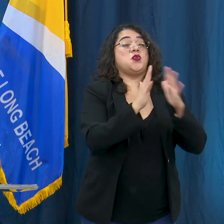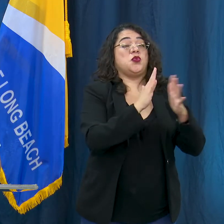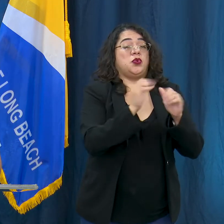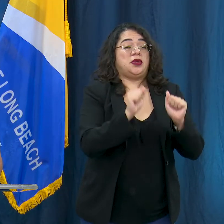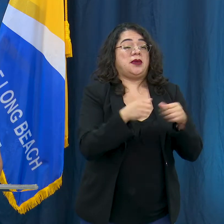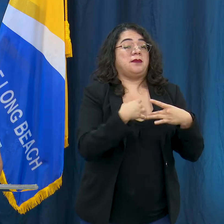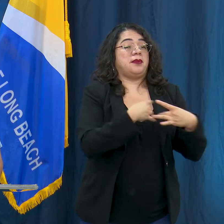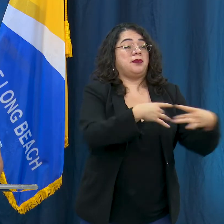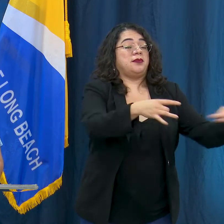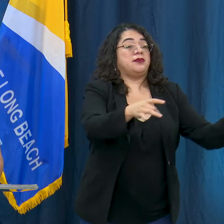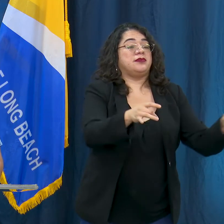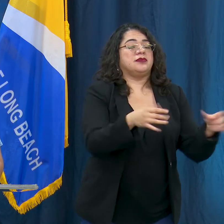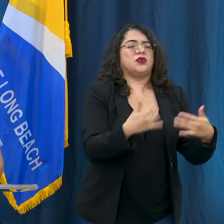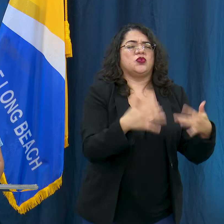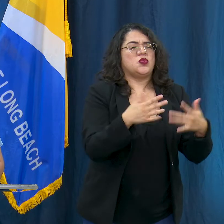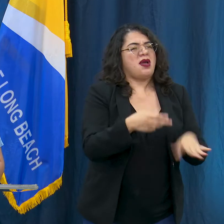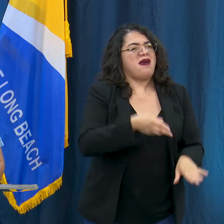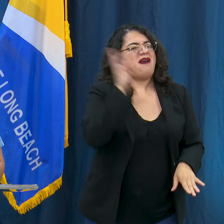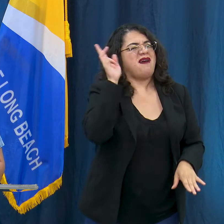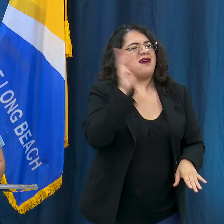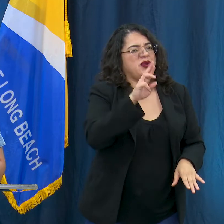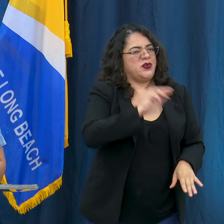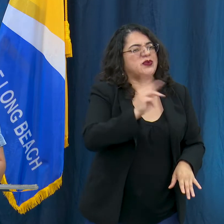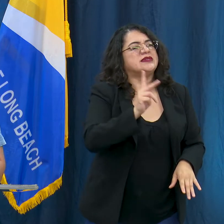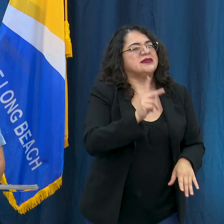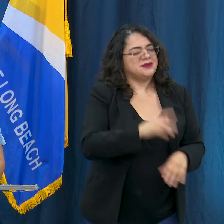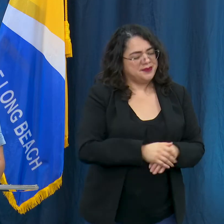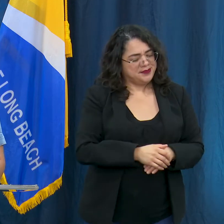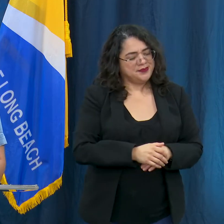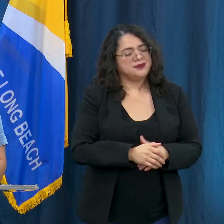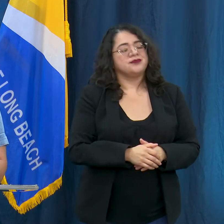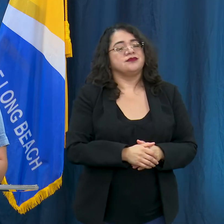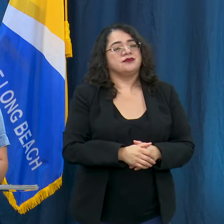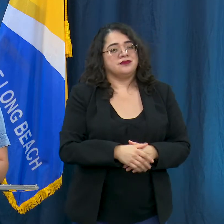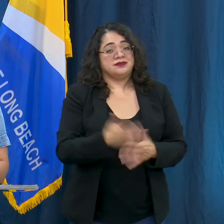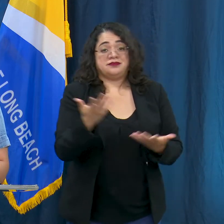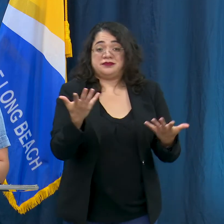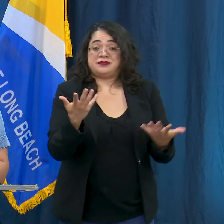que una persona contra a howl veeru's es un juego de números cuantas más personas